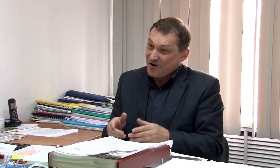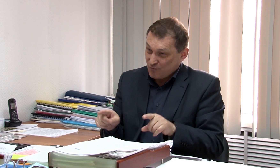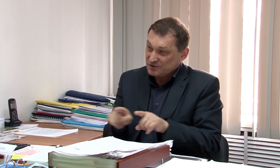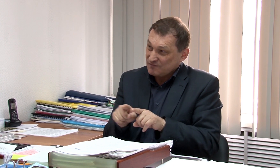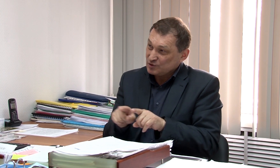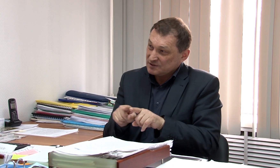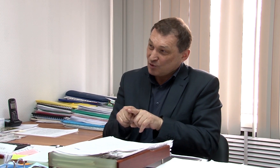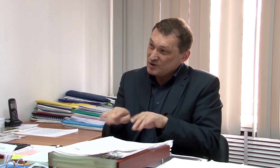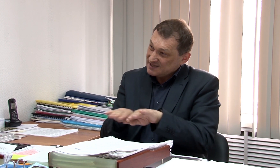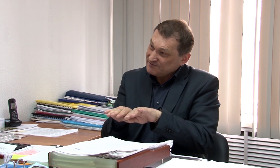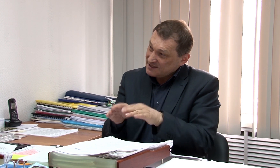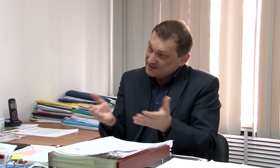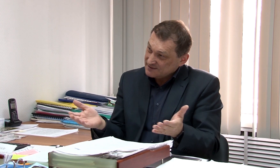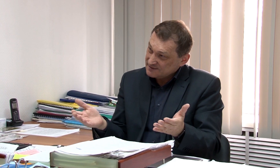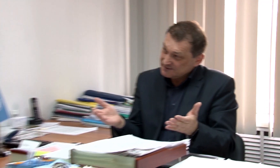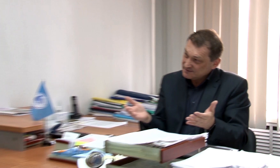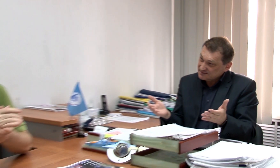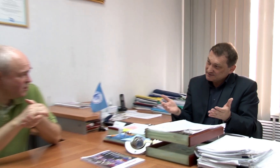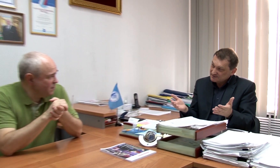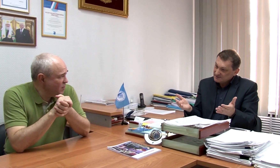Вот вам такое сравнение.